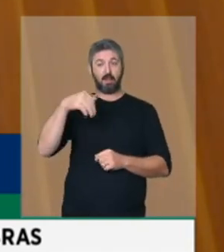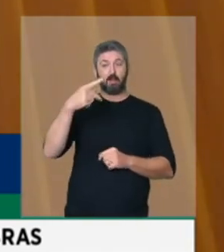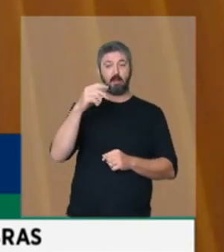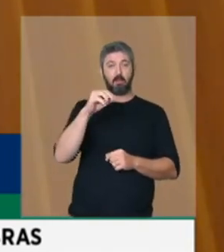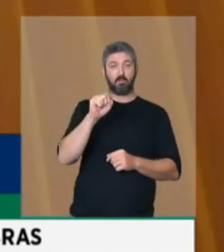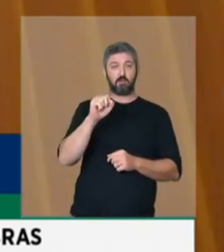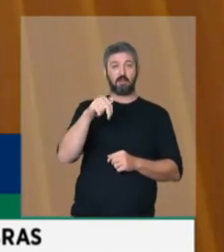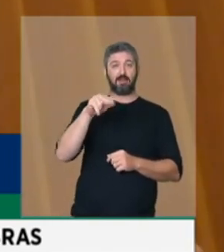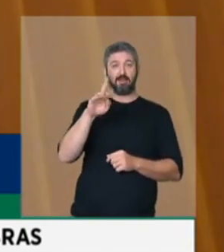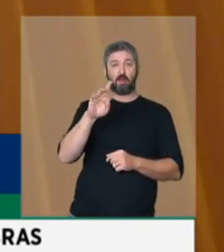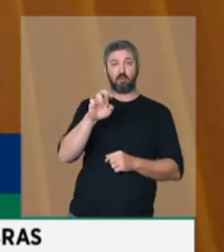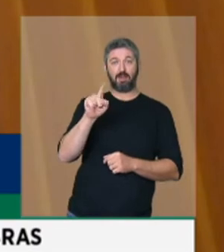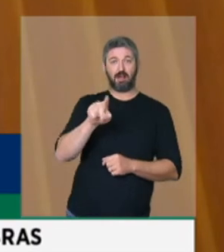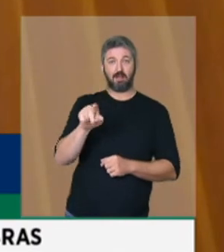GRANDES INVESTIDORES. UMA USINA... UM PARQUE EÓLICO QUE